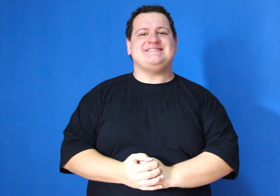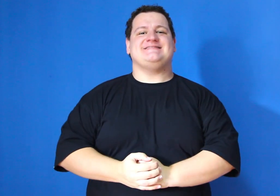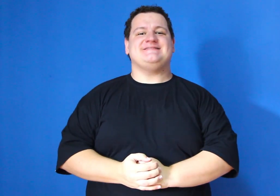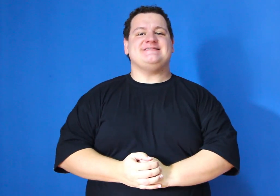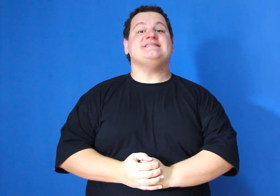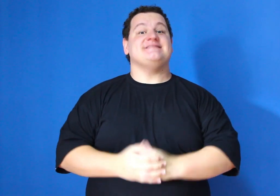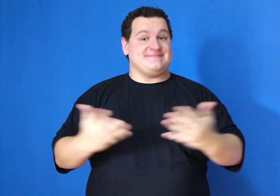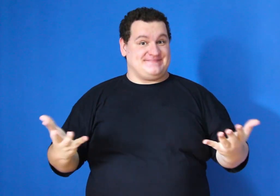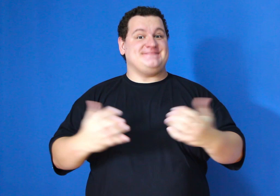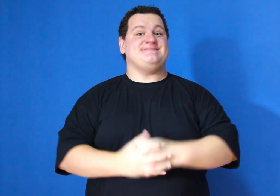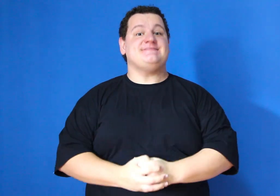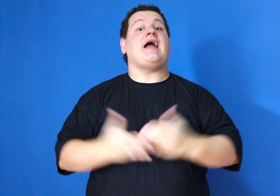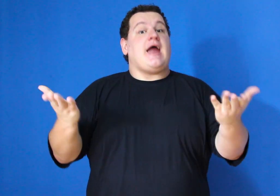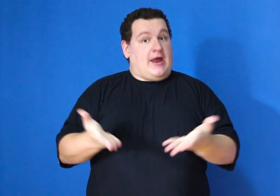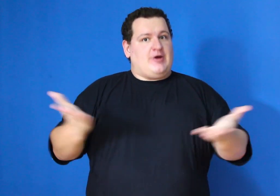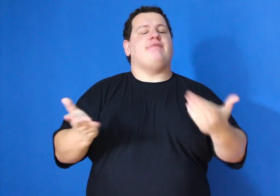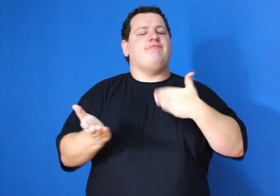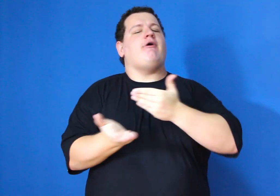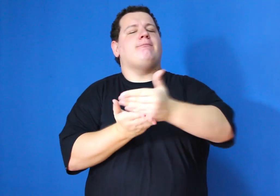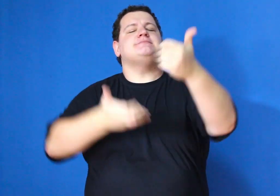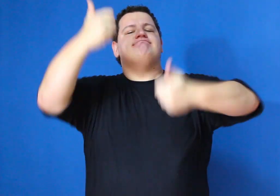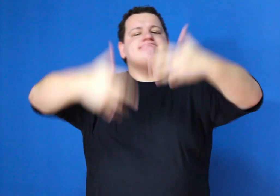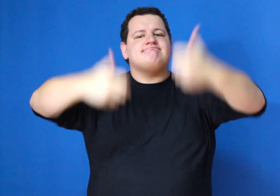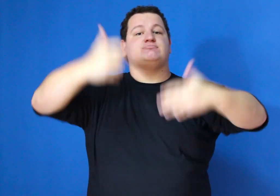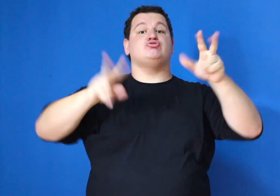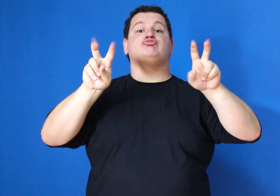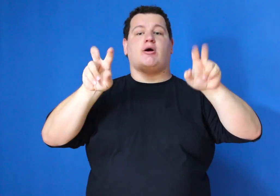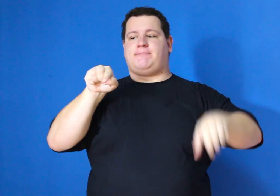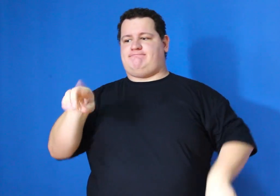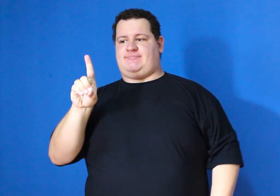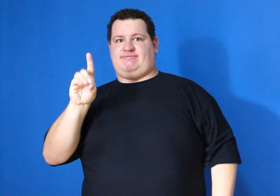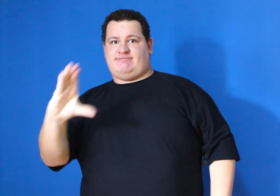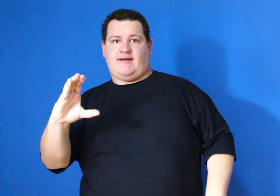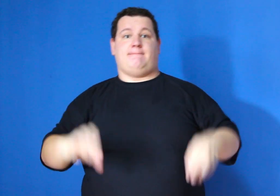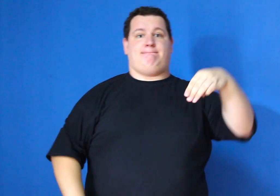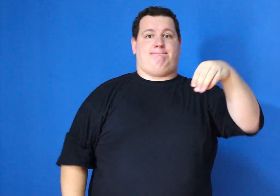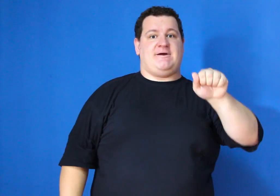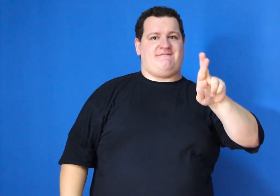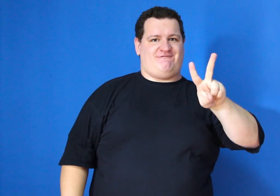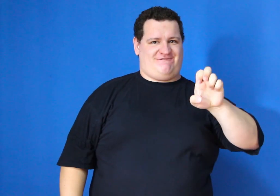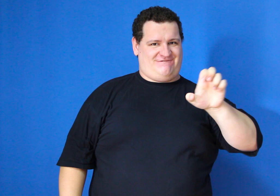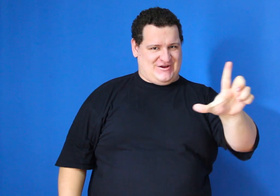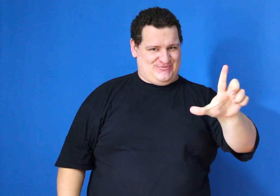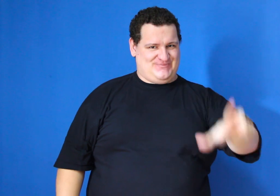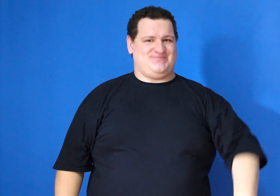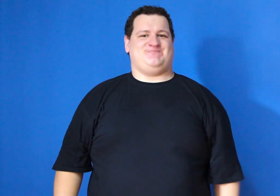Agora vou explicar as duas editoras DC e Marvel.